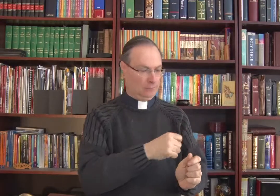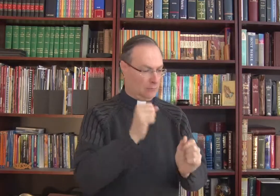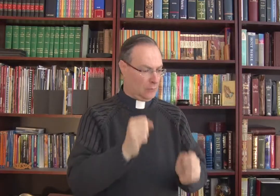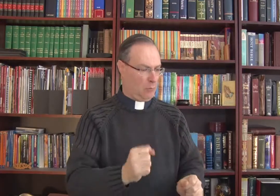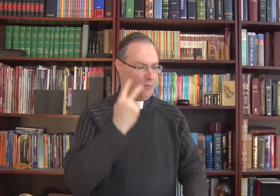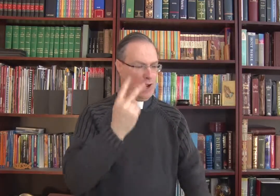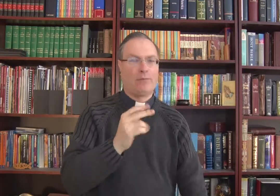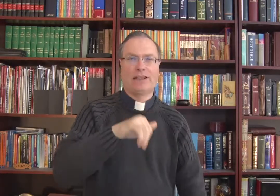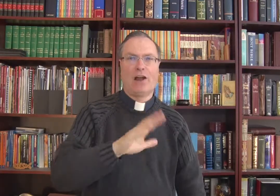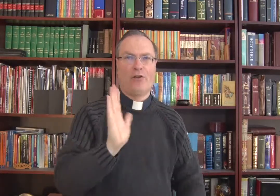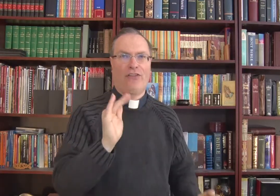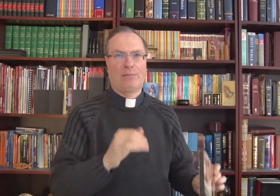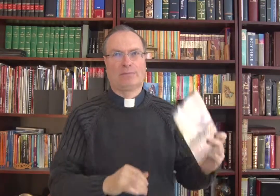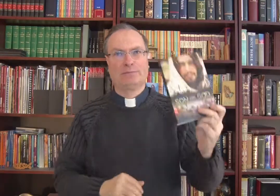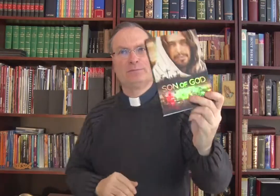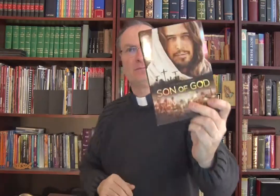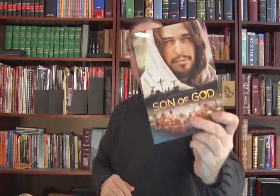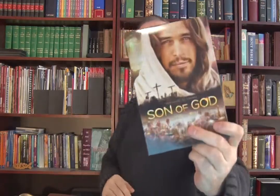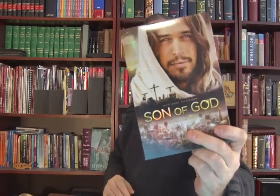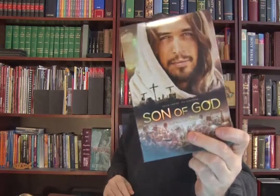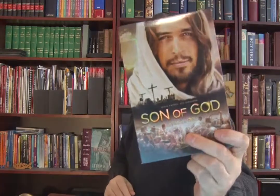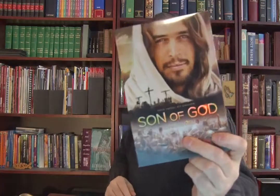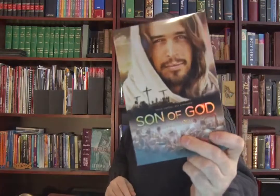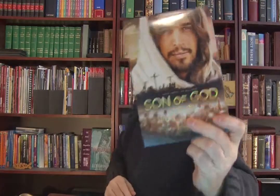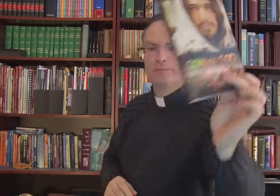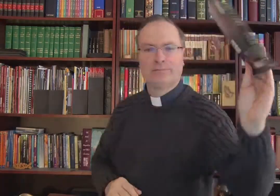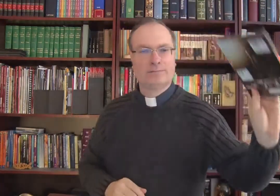On peut le voir dans le film Son of God.